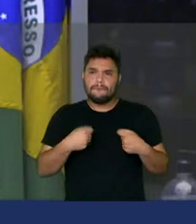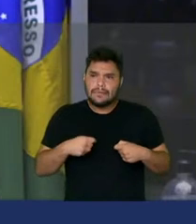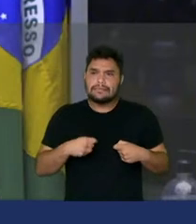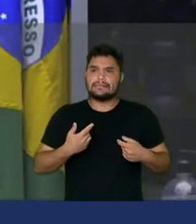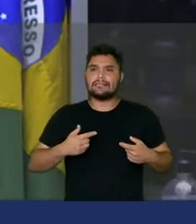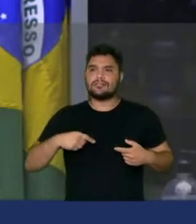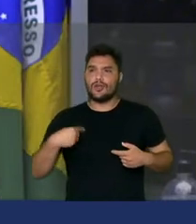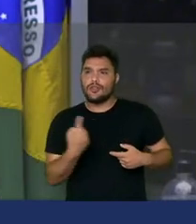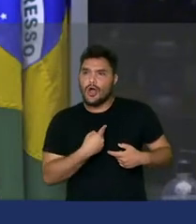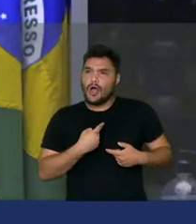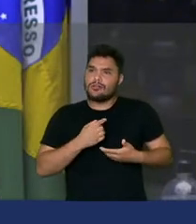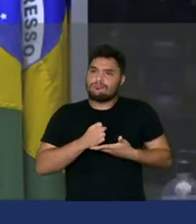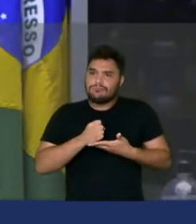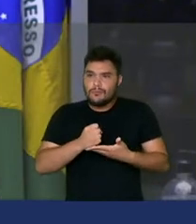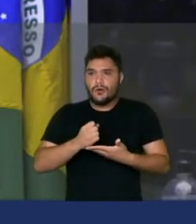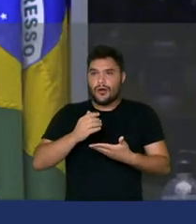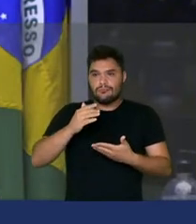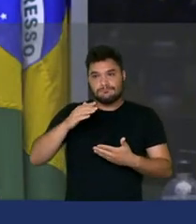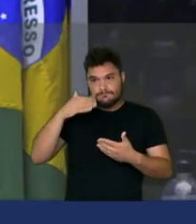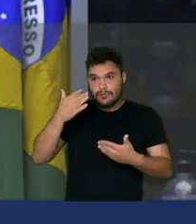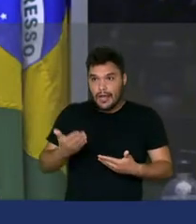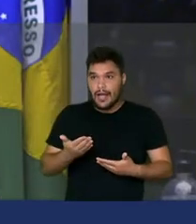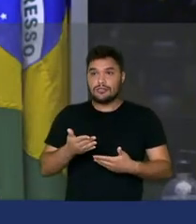OU SERVIÇOS. AS PESSOAS QUE TRABALHAM ALI MERECEM A NOSSA CONSIDERAÇÃO PARA GERAR A